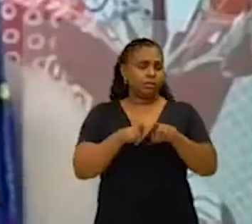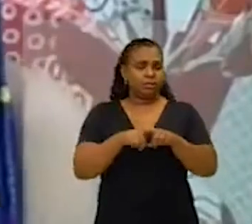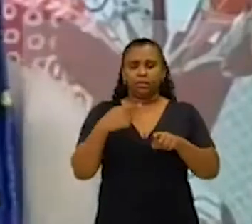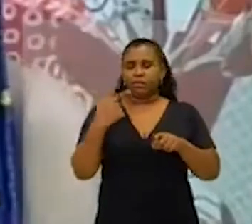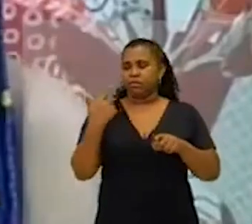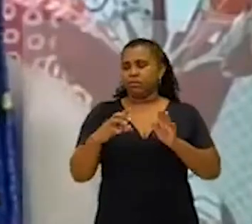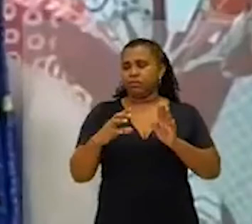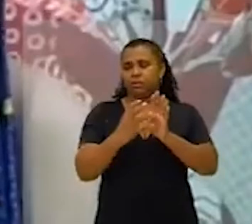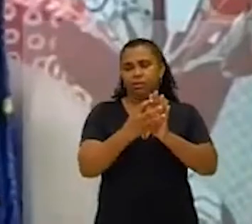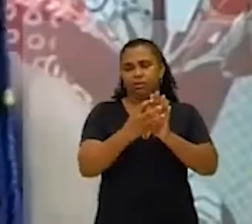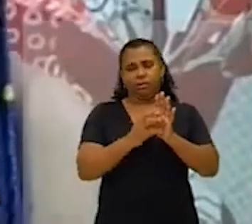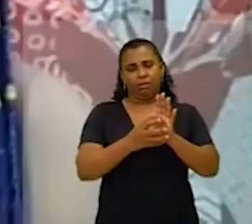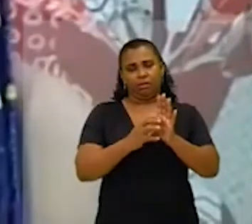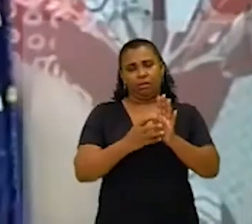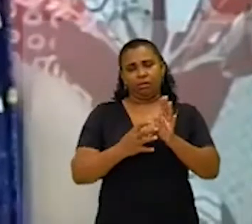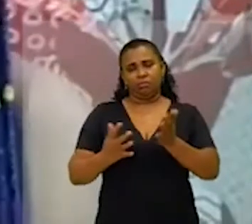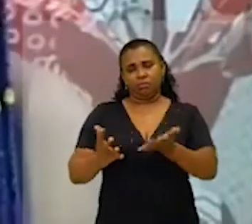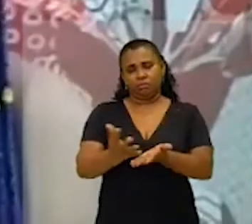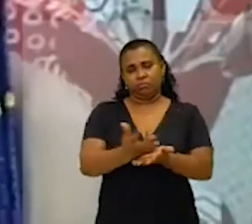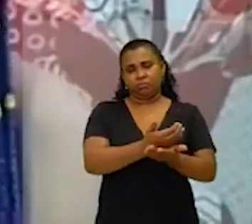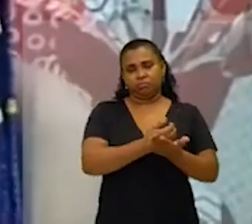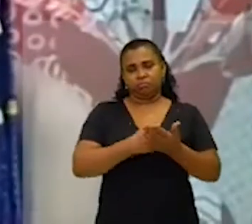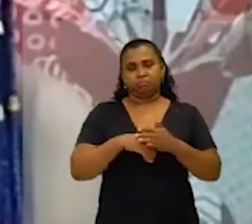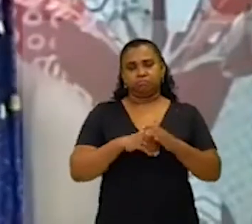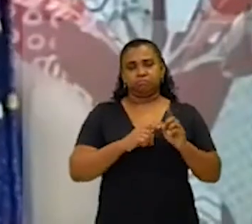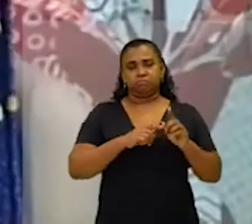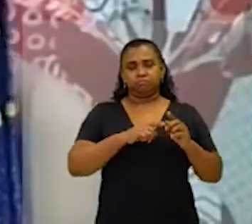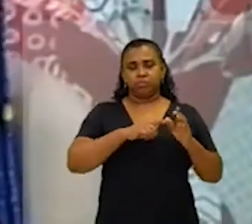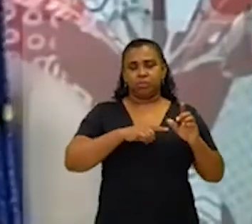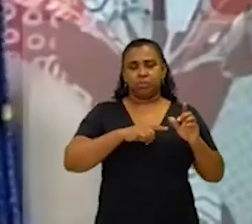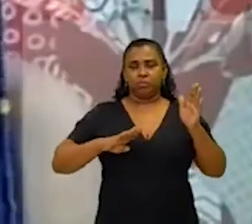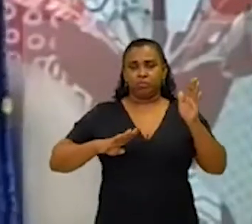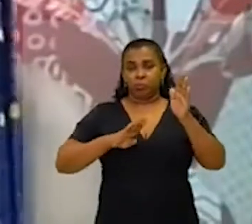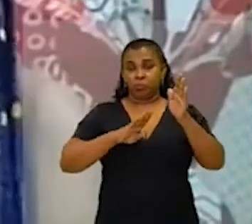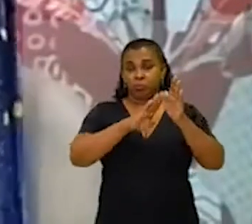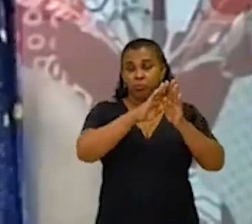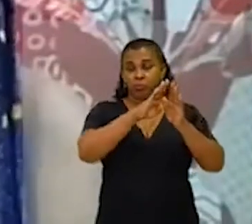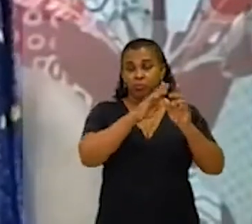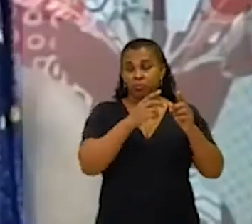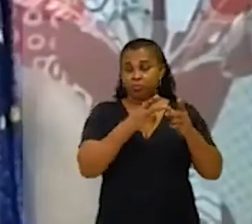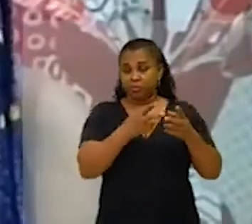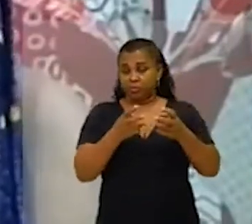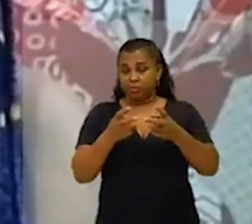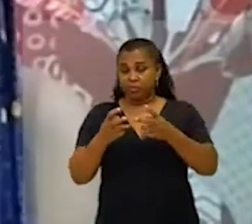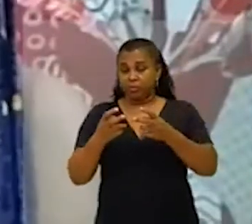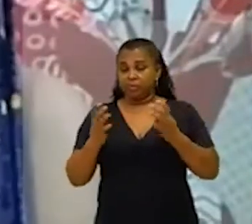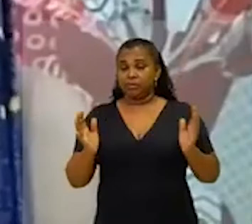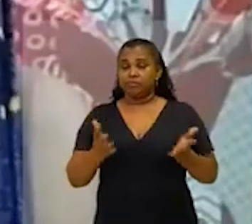precisamos desses dados para poder enriquecer essa discussão e assim com a professora Edilene falou